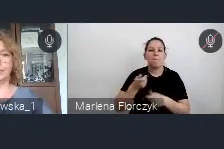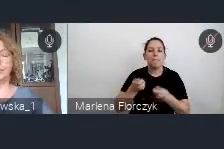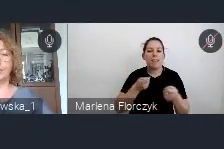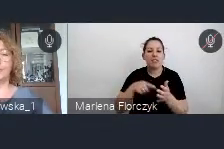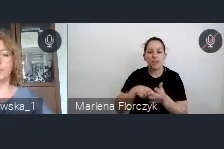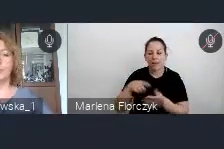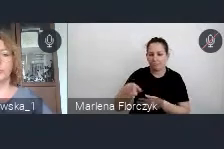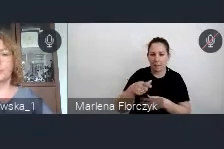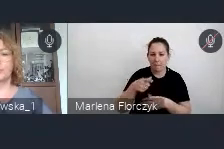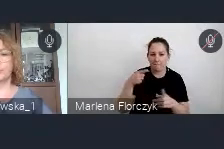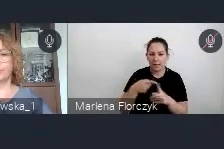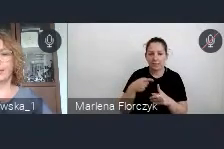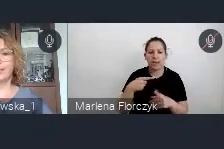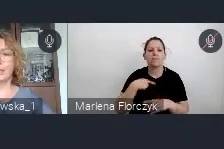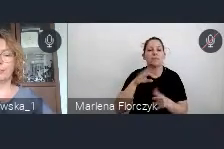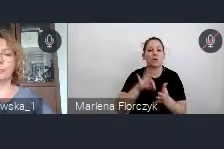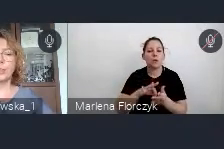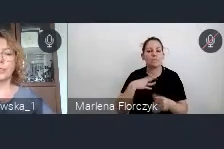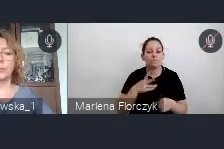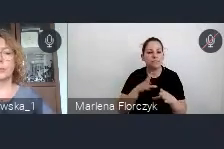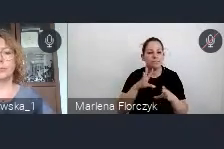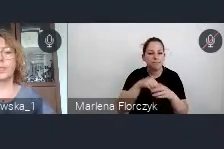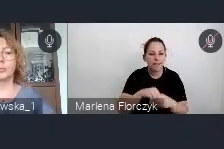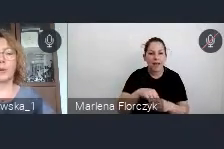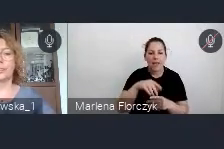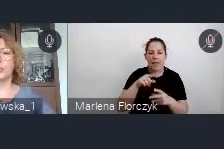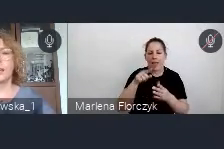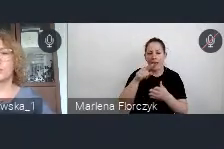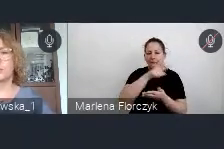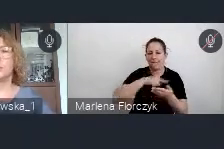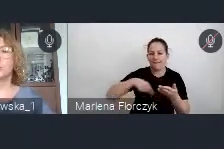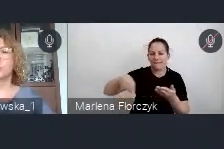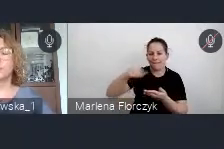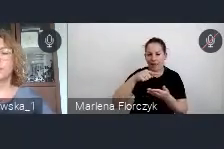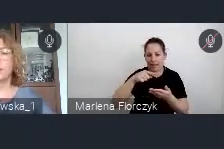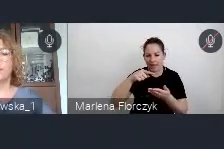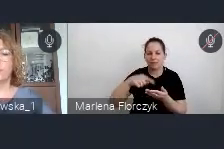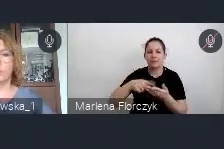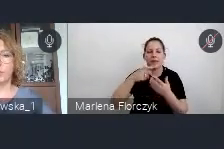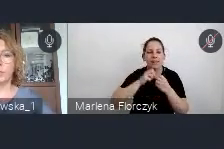Tutaj pozwoliłam sobie wkleić taki wykres, na którym widać bardzo jasno, który z krajów europejskich